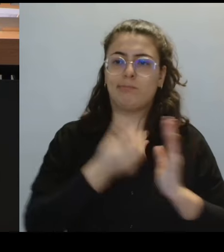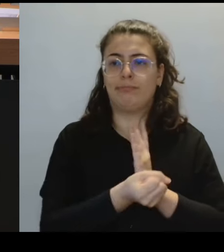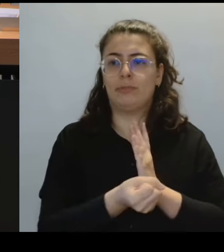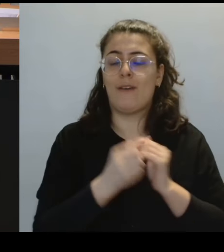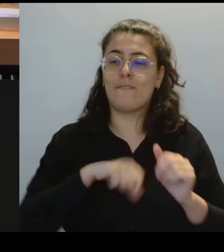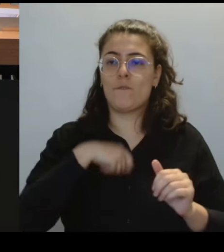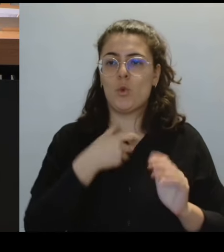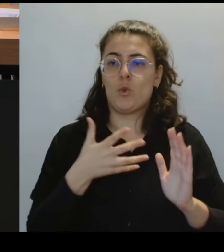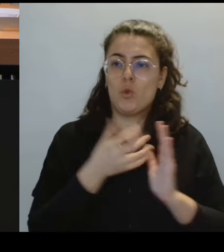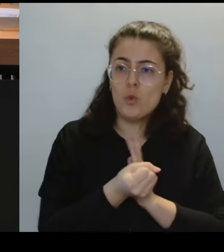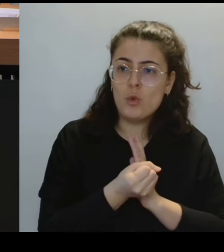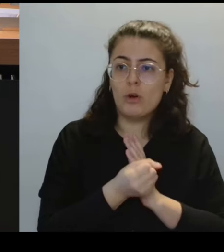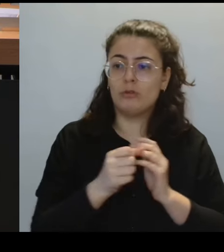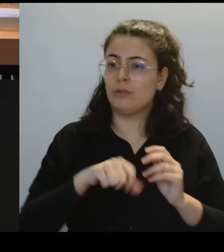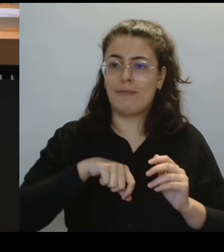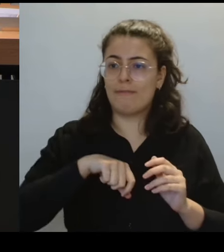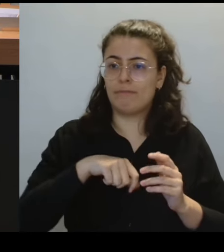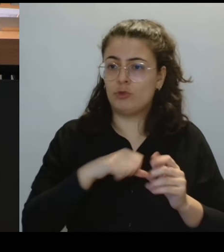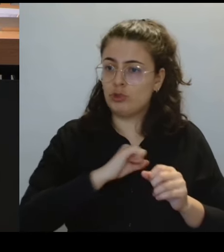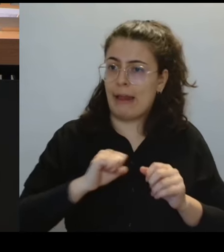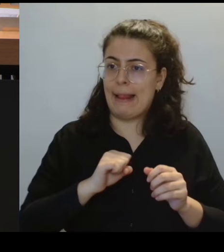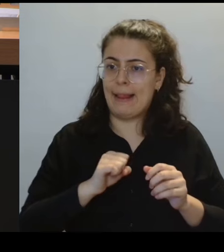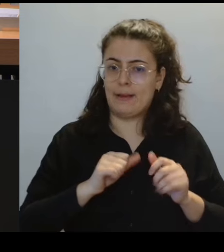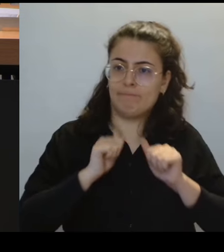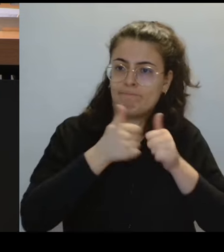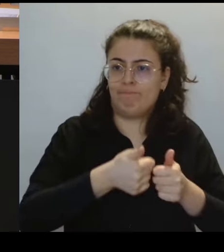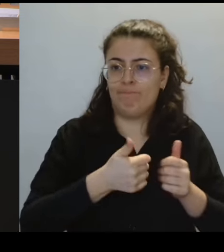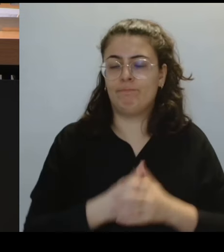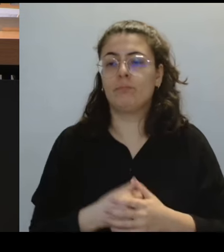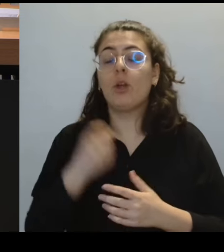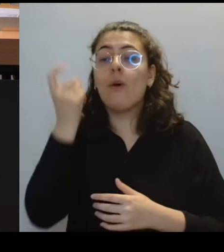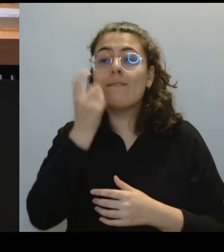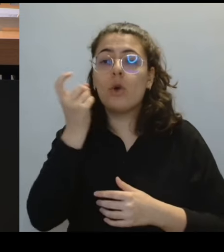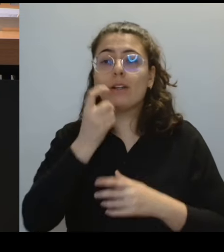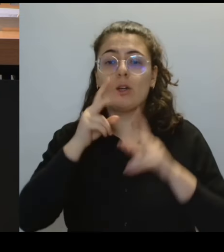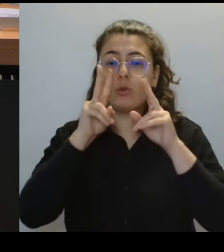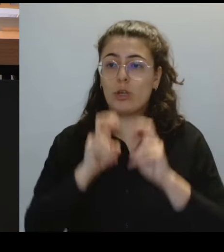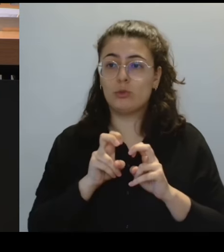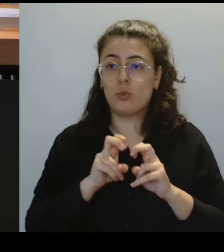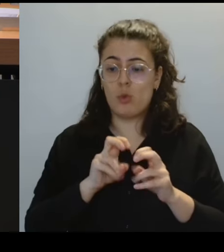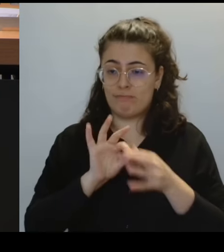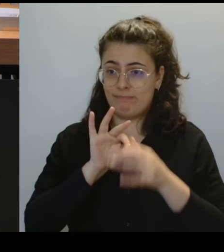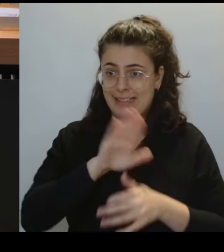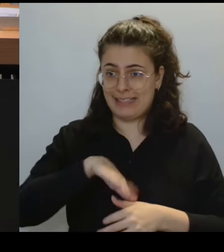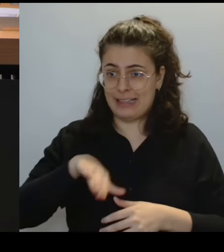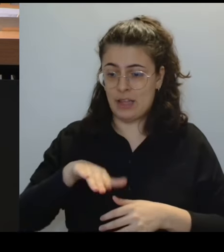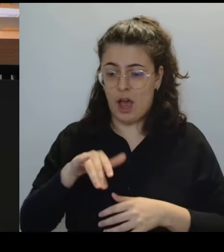Bei Kindern geht es bei Vorsorgeuntersuchungen immer auch darum, im Blick zu behalten, ob das Kind gesund aufwächst, ob